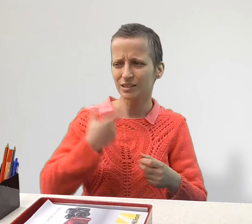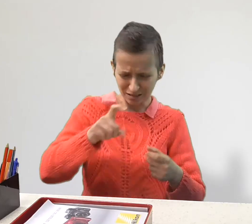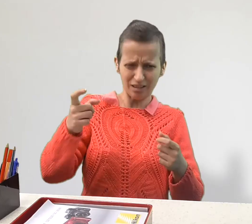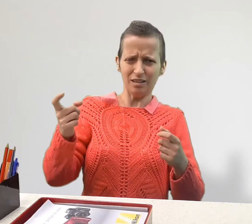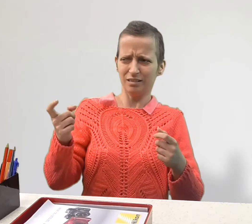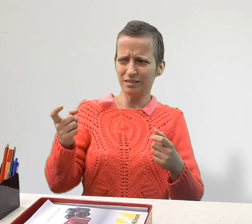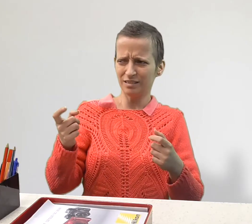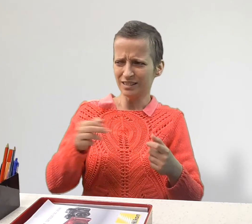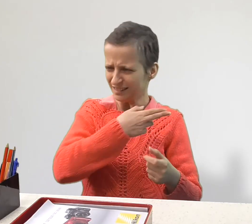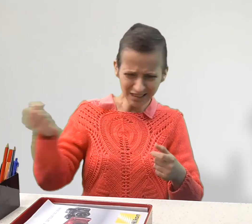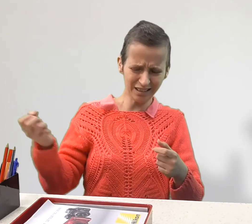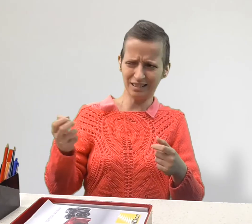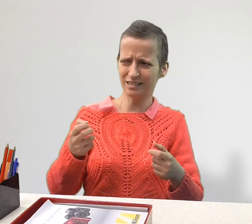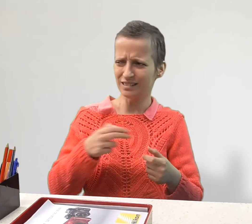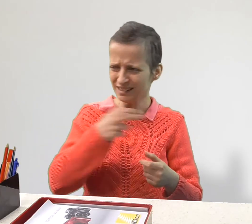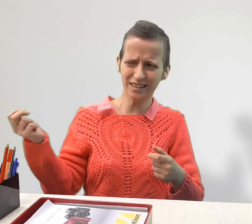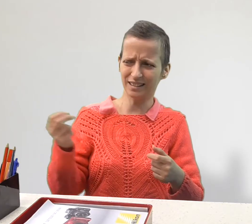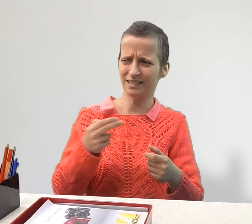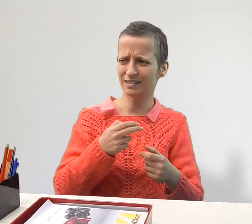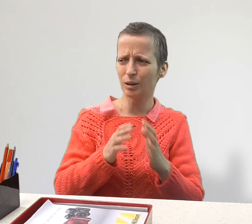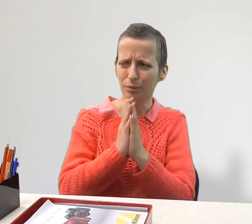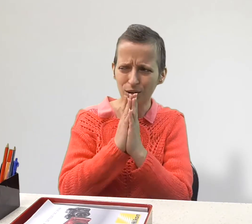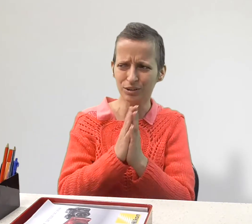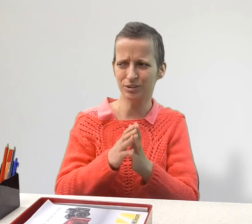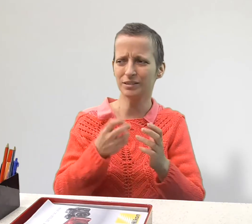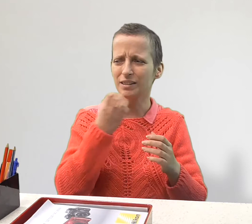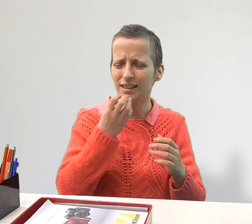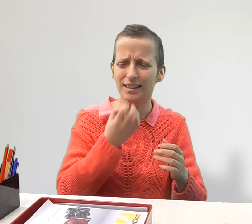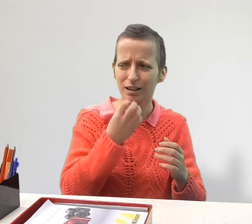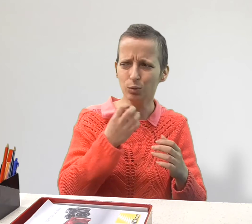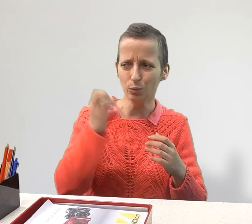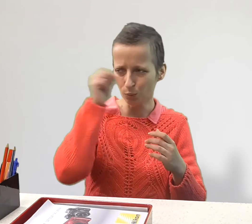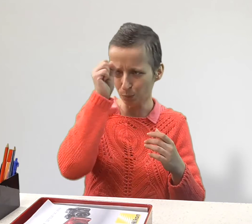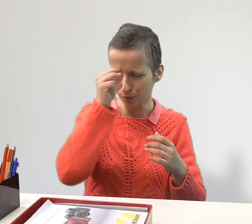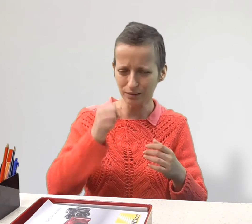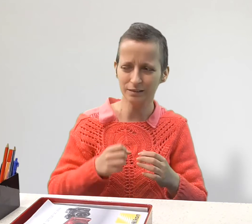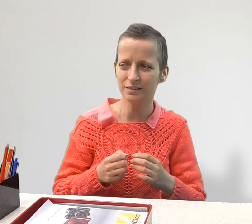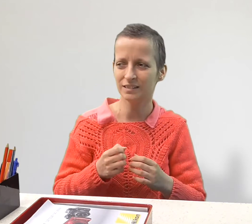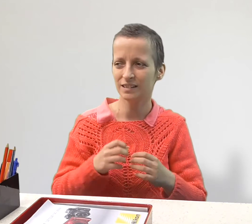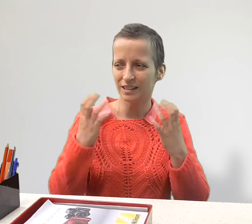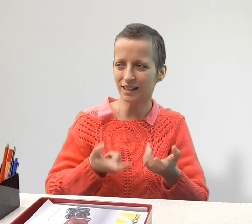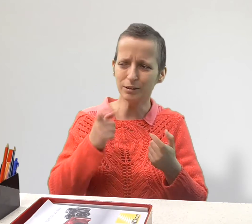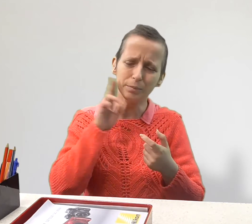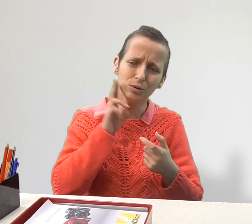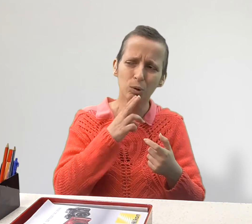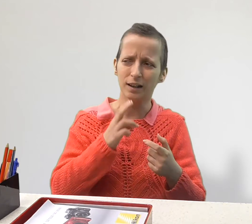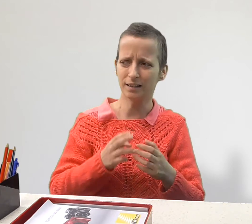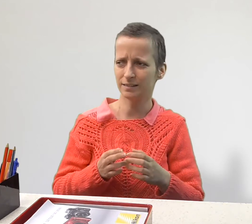Co?! Nie! Nie! Proszę nie gadać głupot. Proszę zrobić coś abym była głucha.